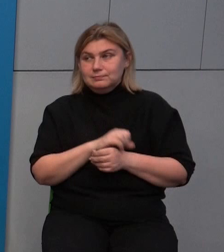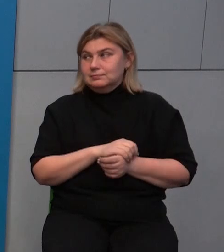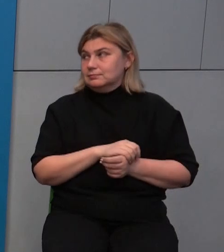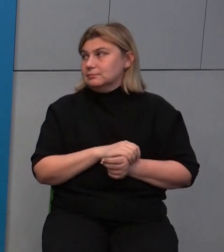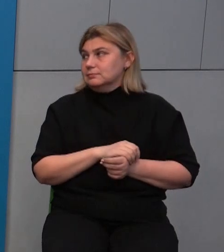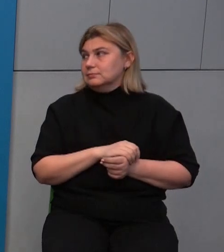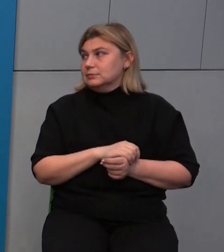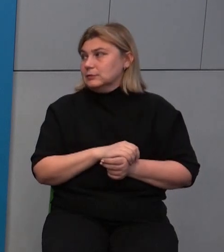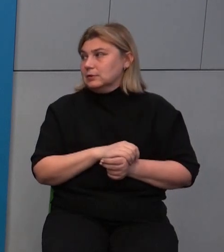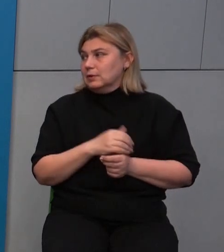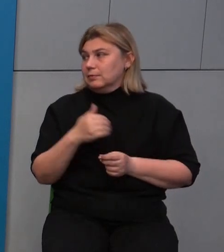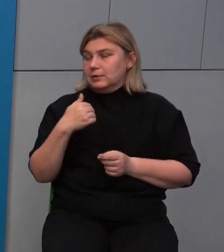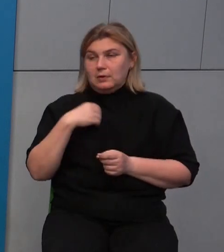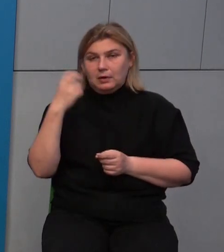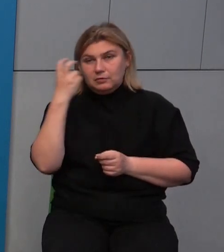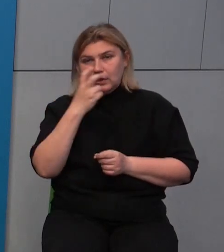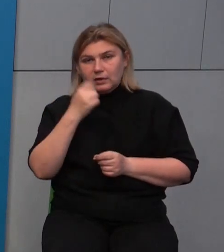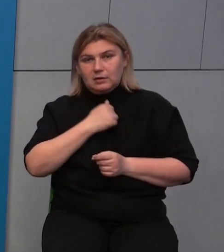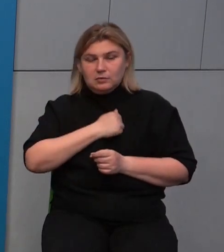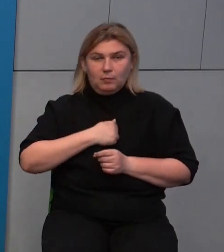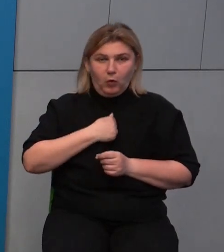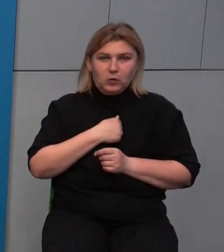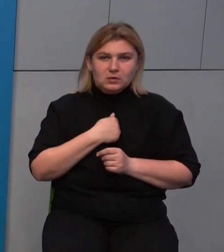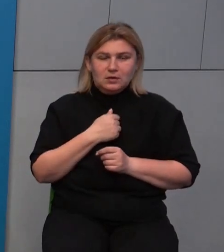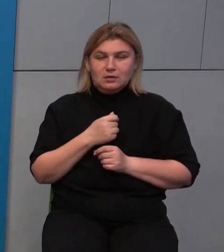było ciekawiej smutno i trudno,